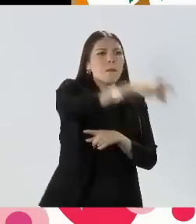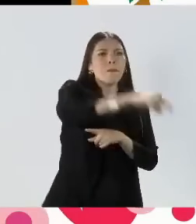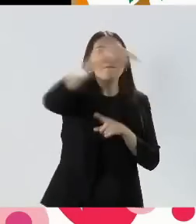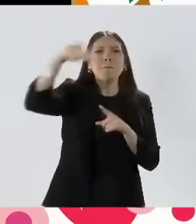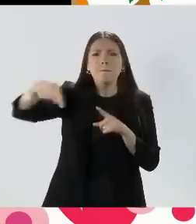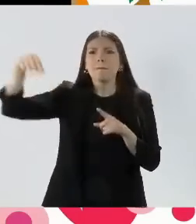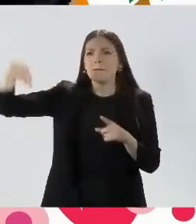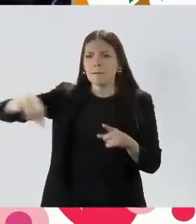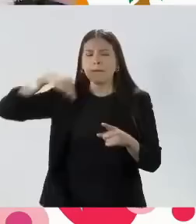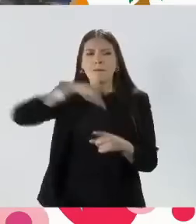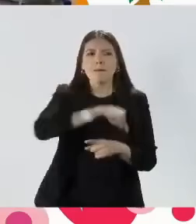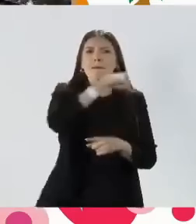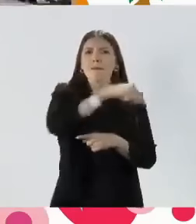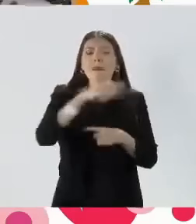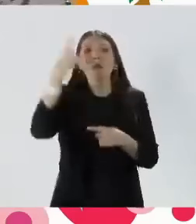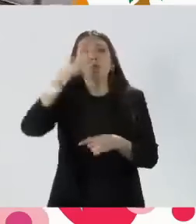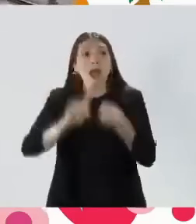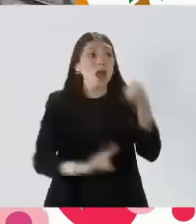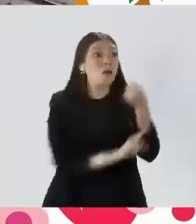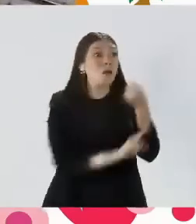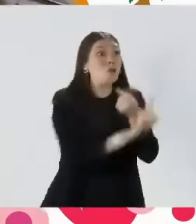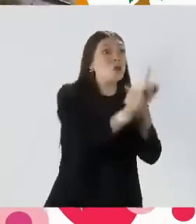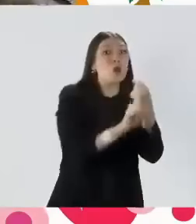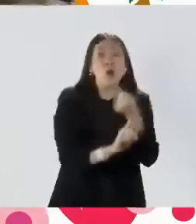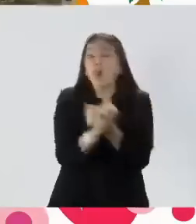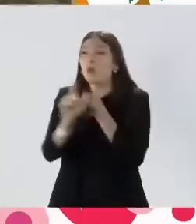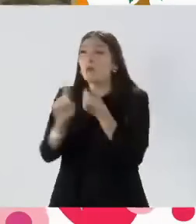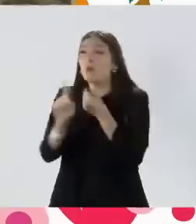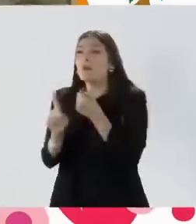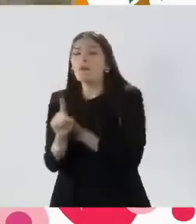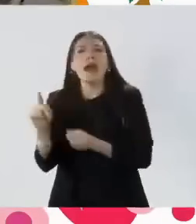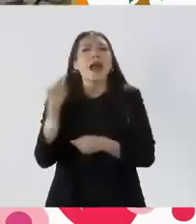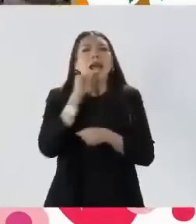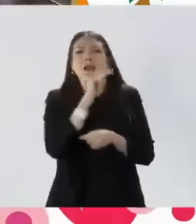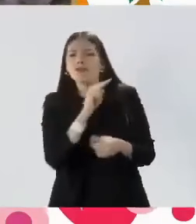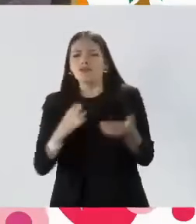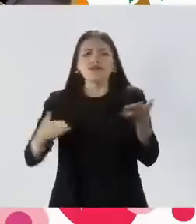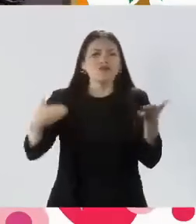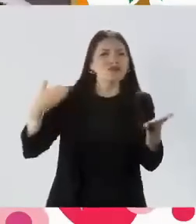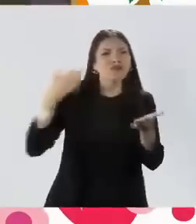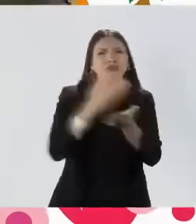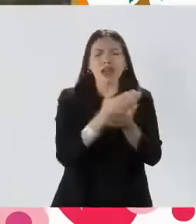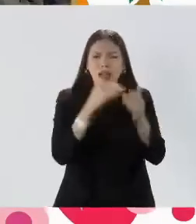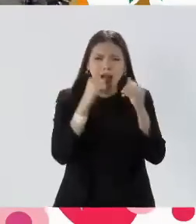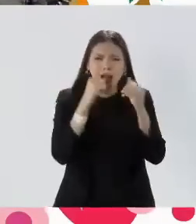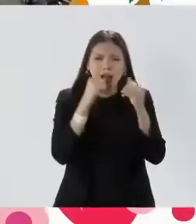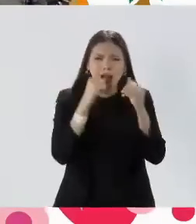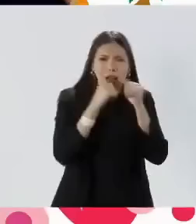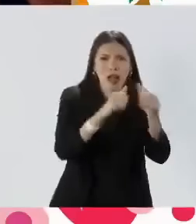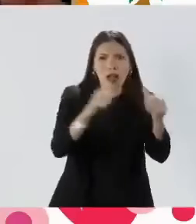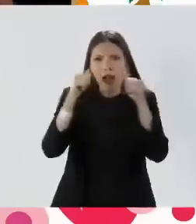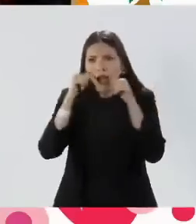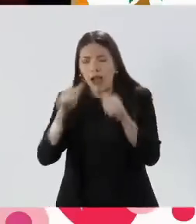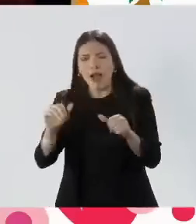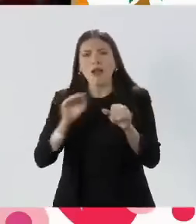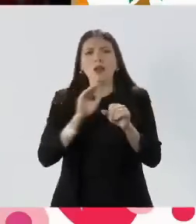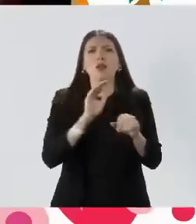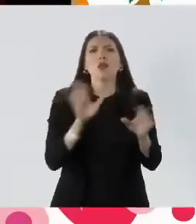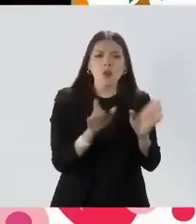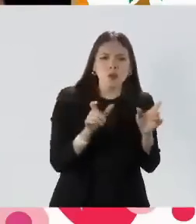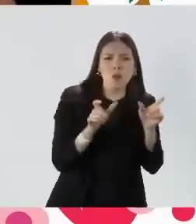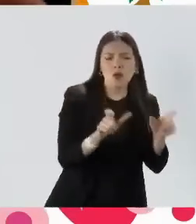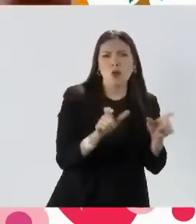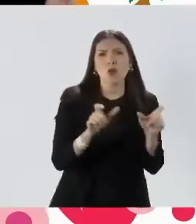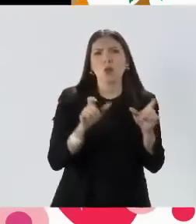la ciudad para enfrentar cualquier problema y proteger a la gente por ello estamos avanzando